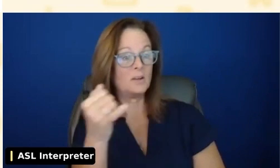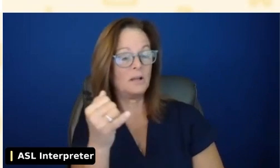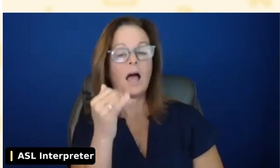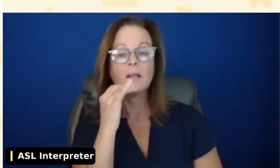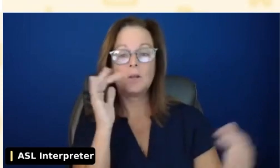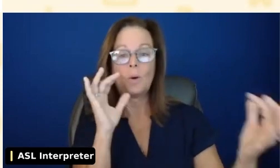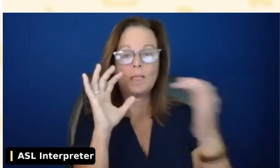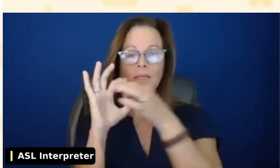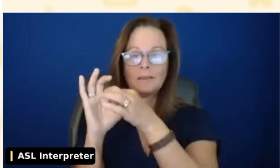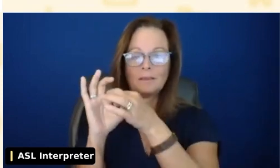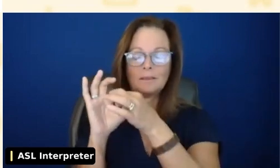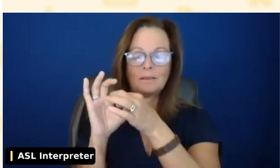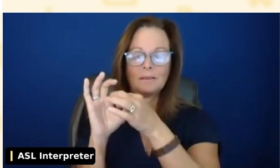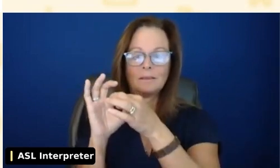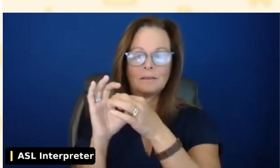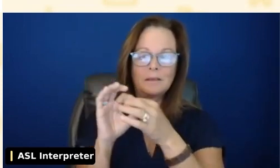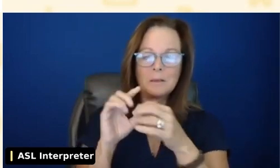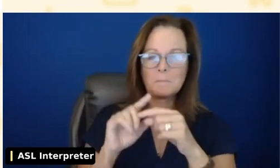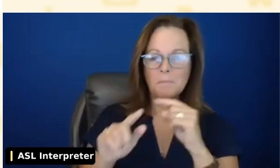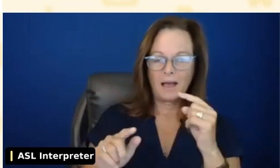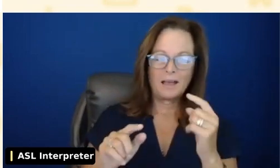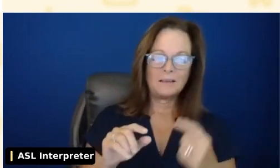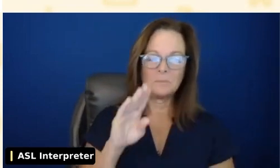Pero el texto en negrita es un diferenciador ligero.